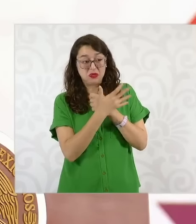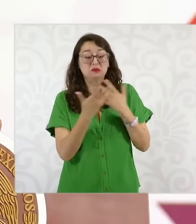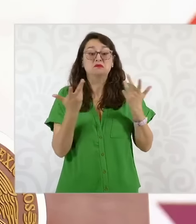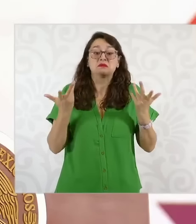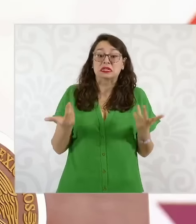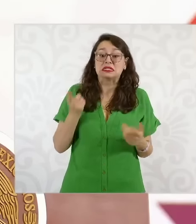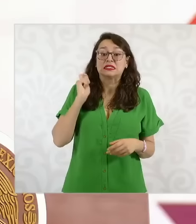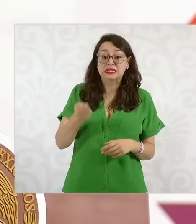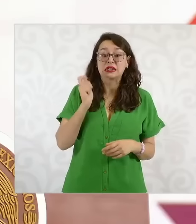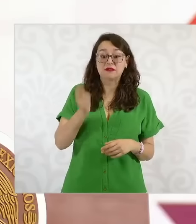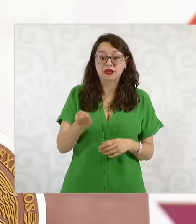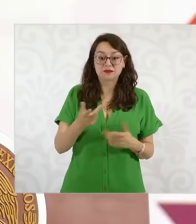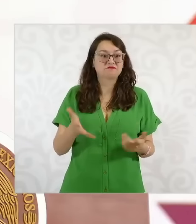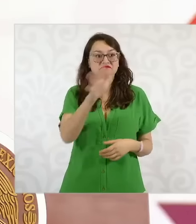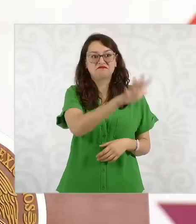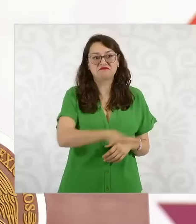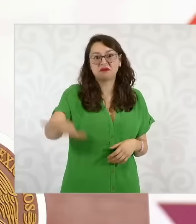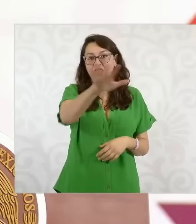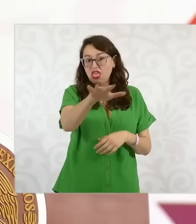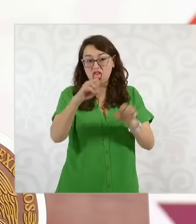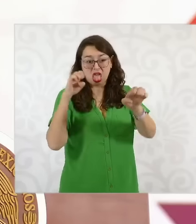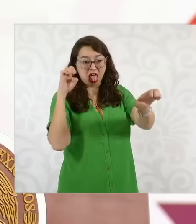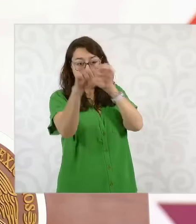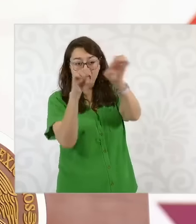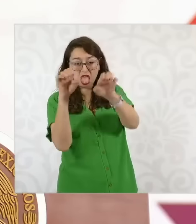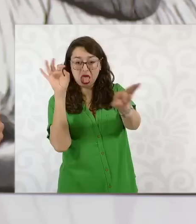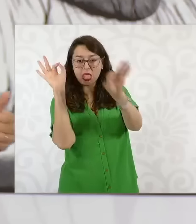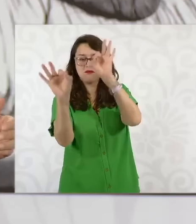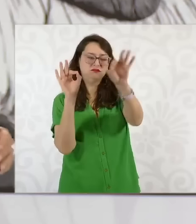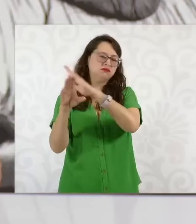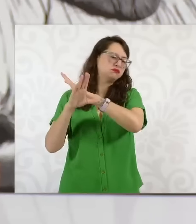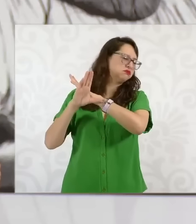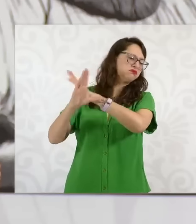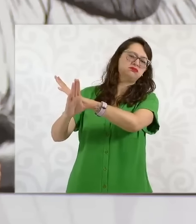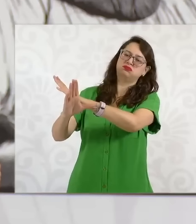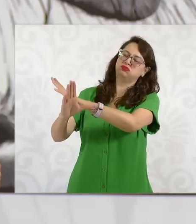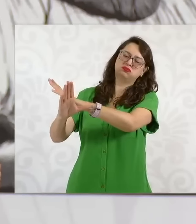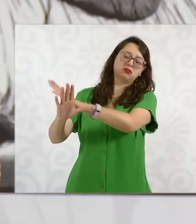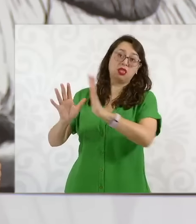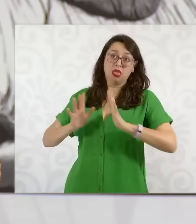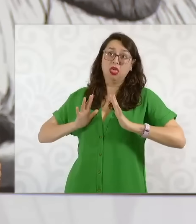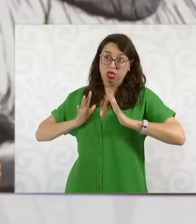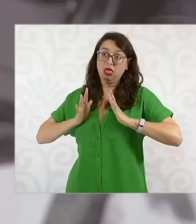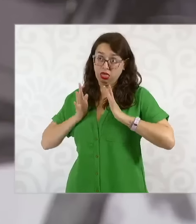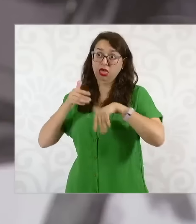pues tiene que ver con una conciencia de la gente que no se dejan llevar por noticias falsas. Y